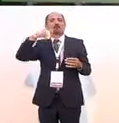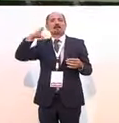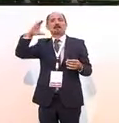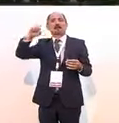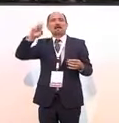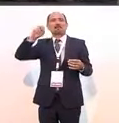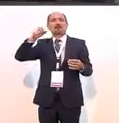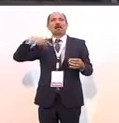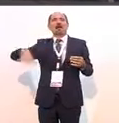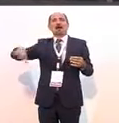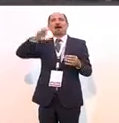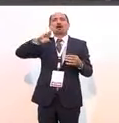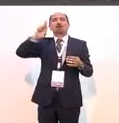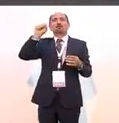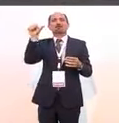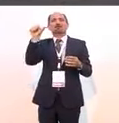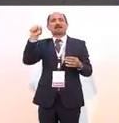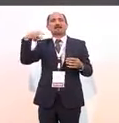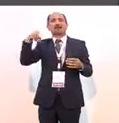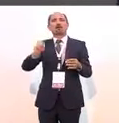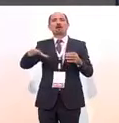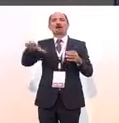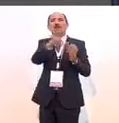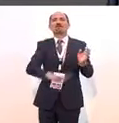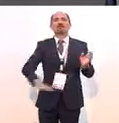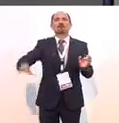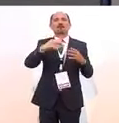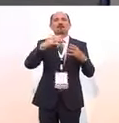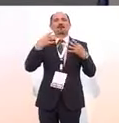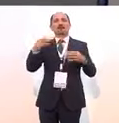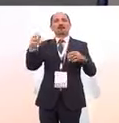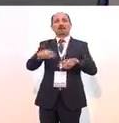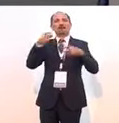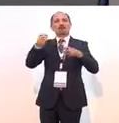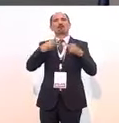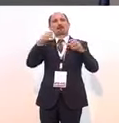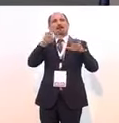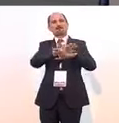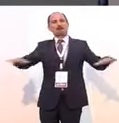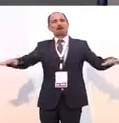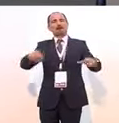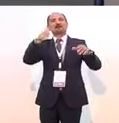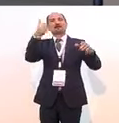messo in piedi una struttura, la Fattoria della Piana, 187 lavoratori, 16 milioni e